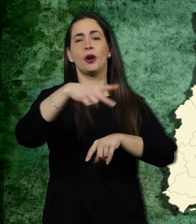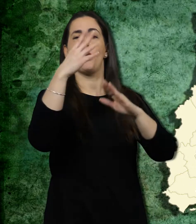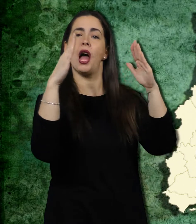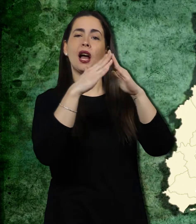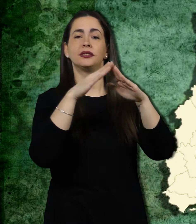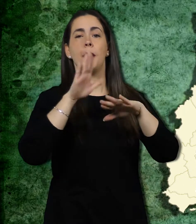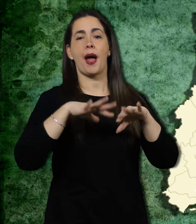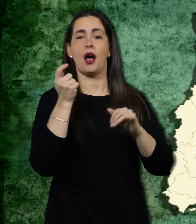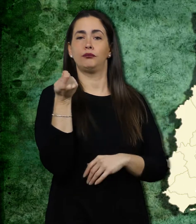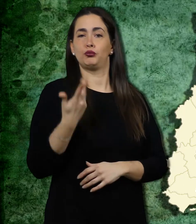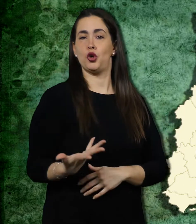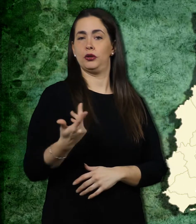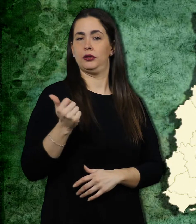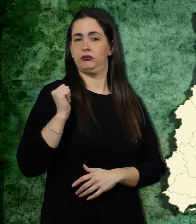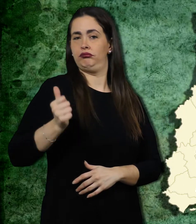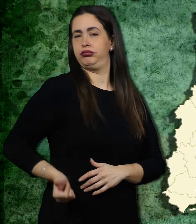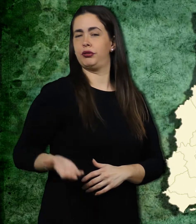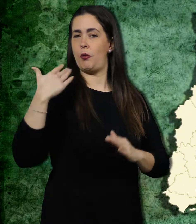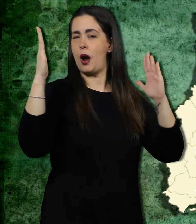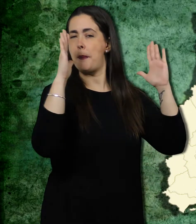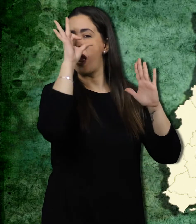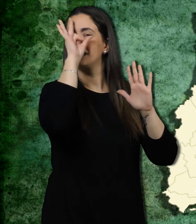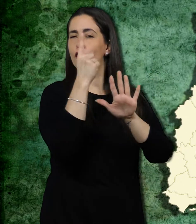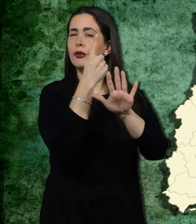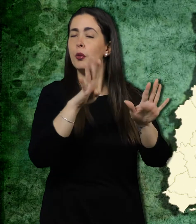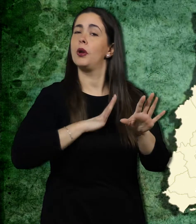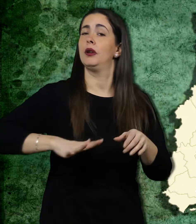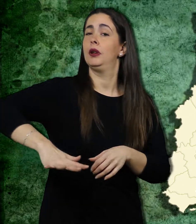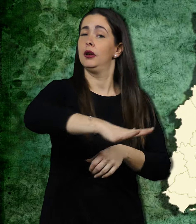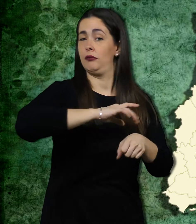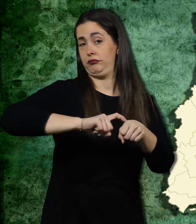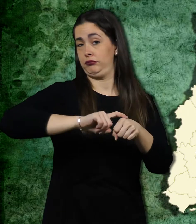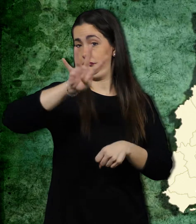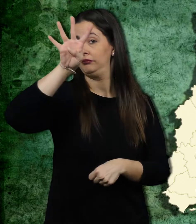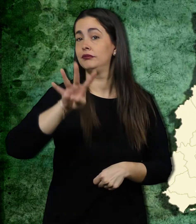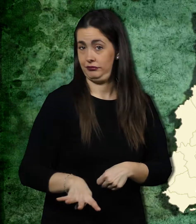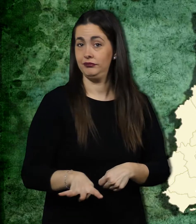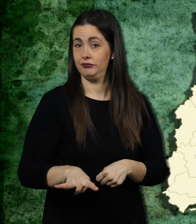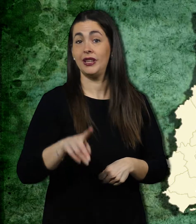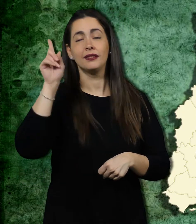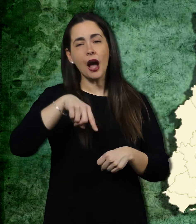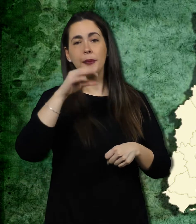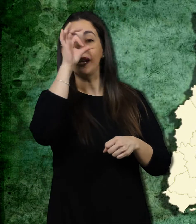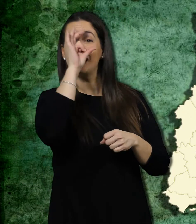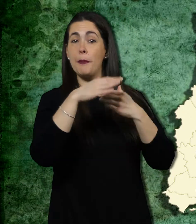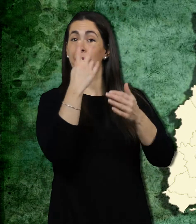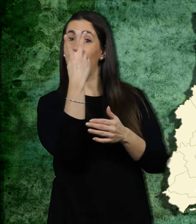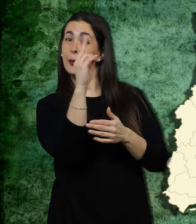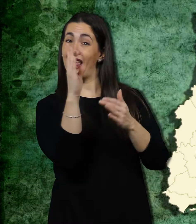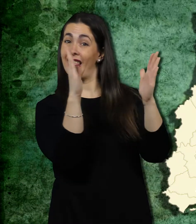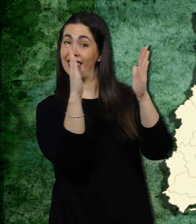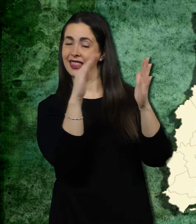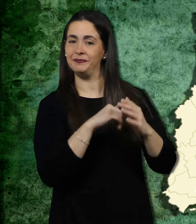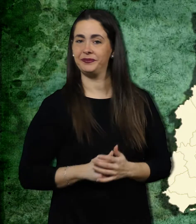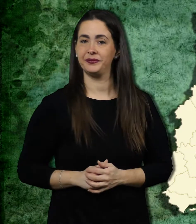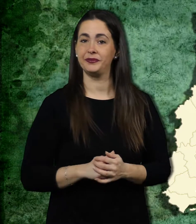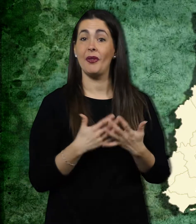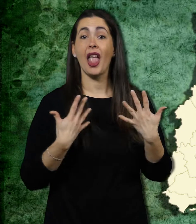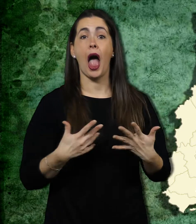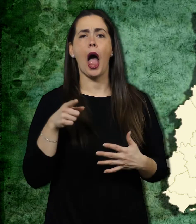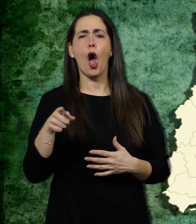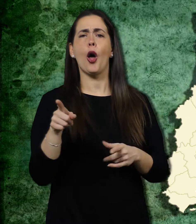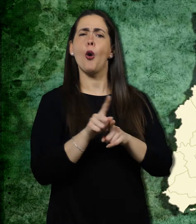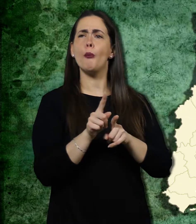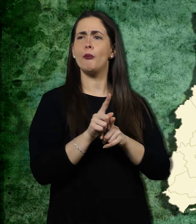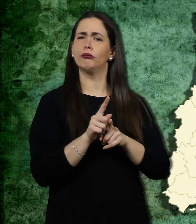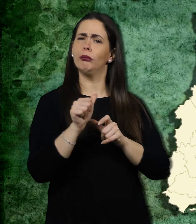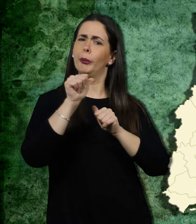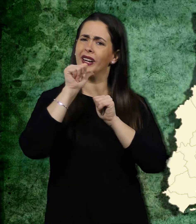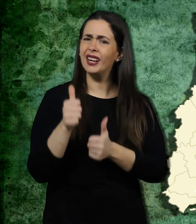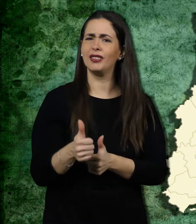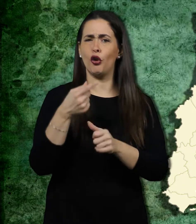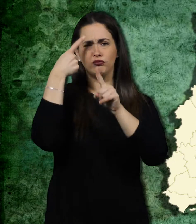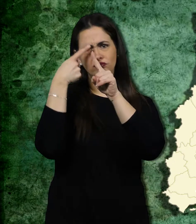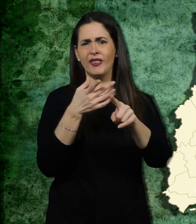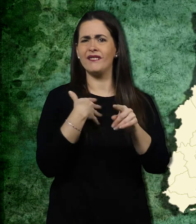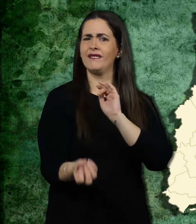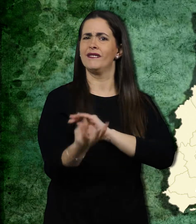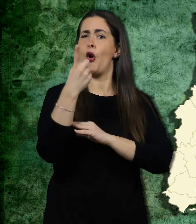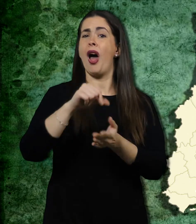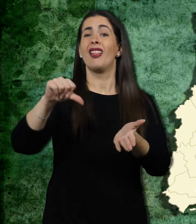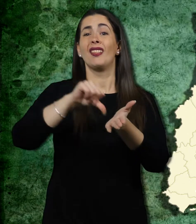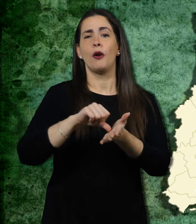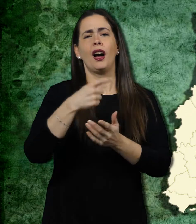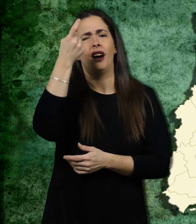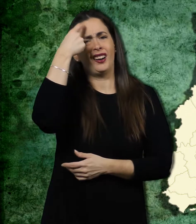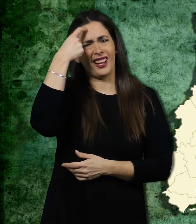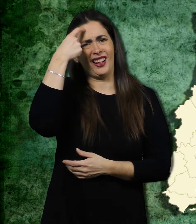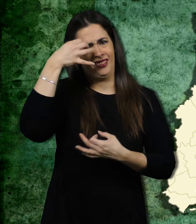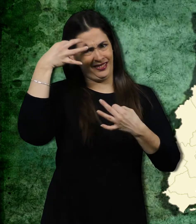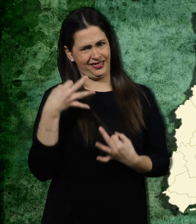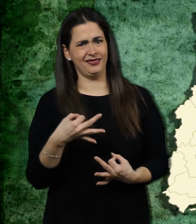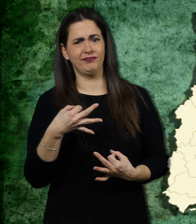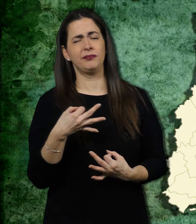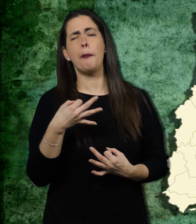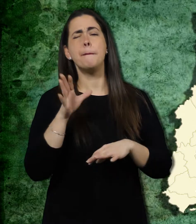per a la burgesia catalana del segle XIX i principi del XX, té ara el repte d'esdevenir una smart city de veritat,